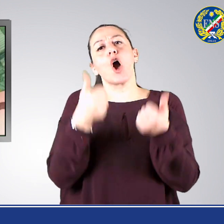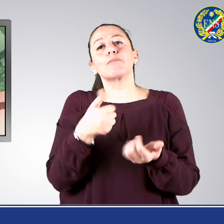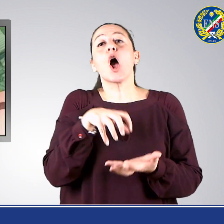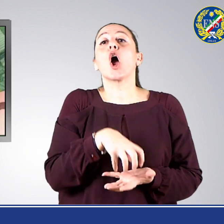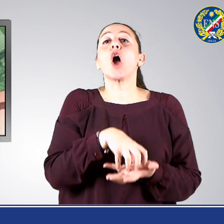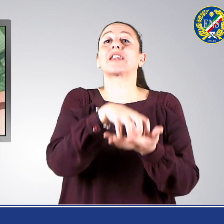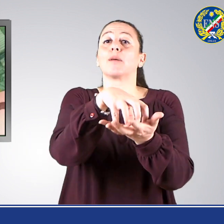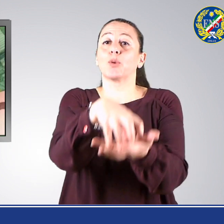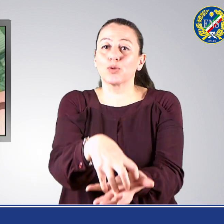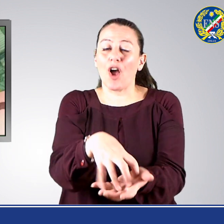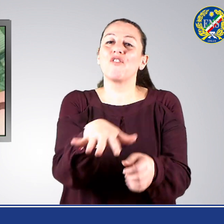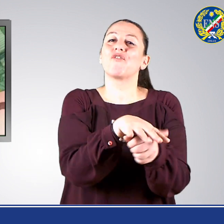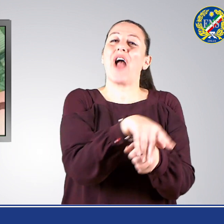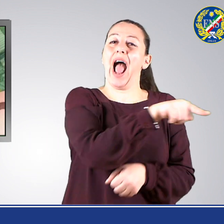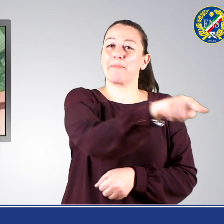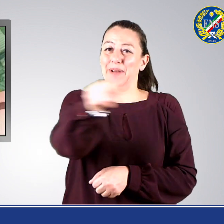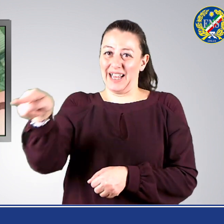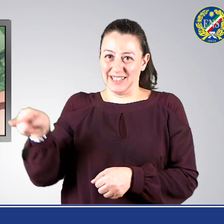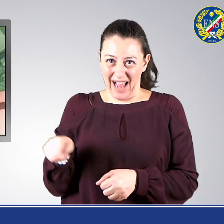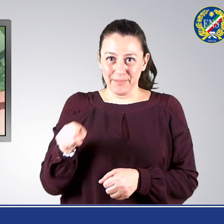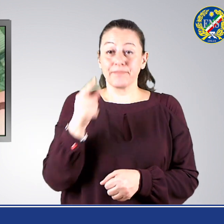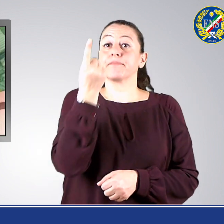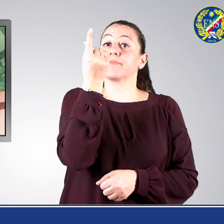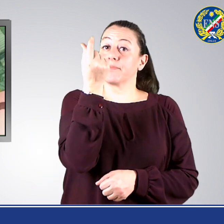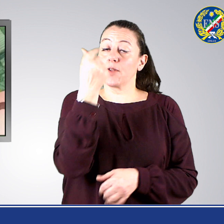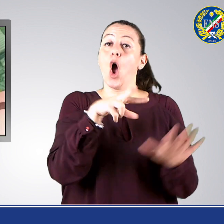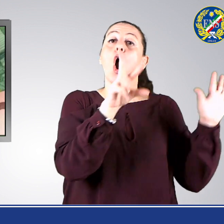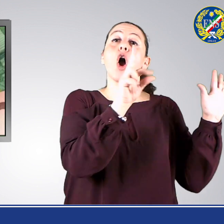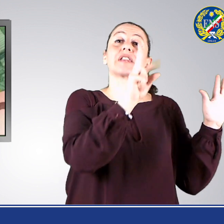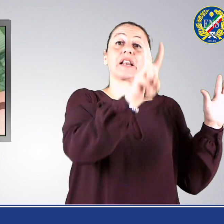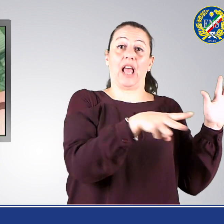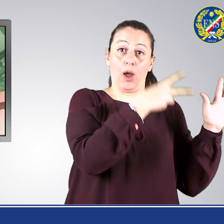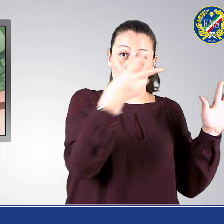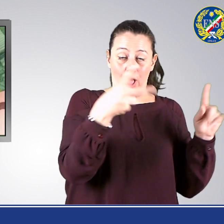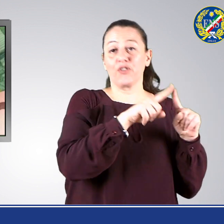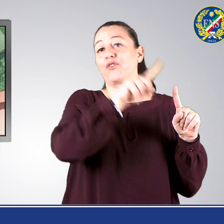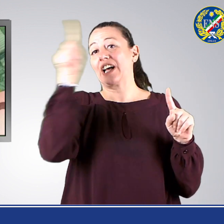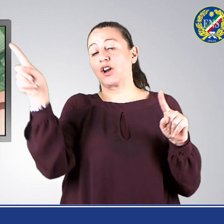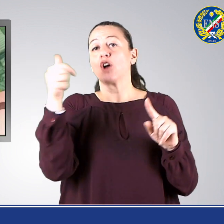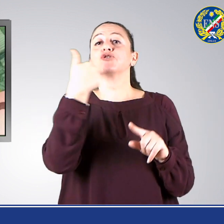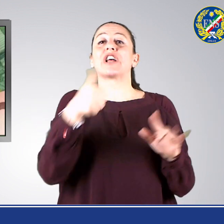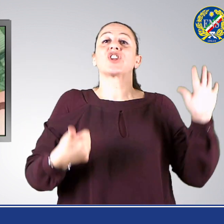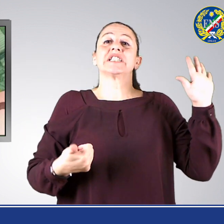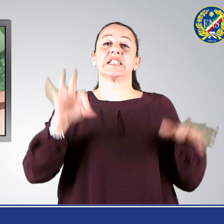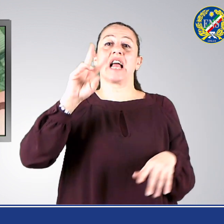è un "contributo" economico che va da 80 a 160 euro mensili